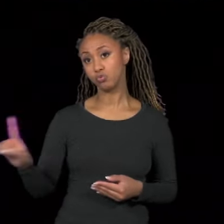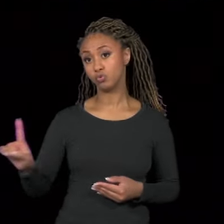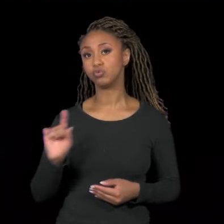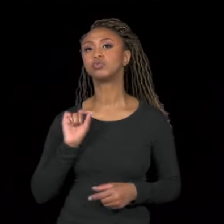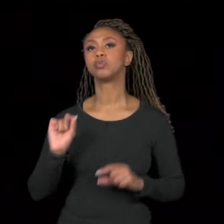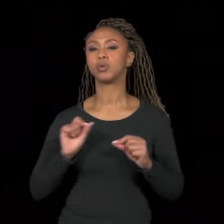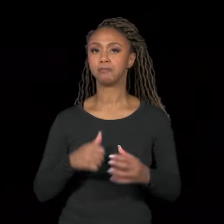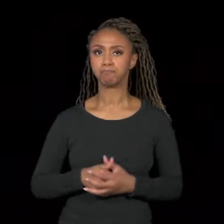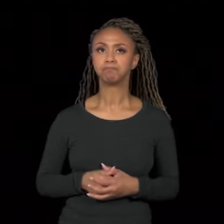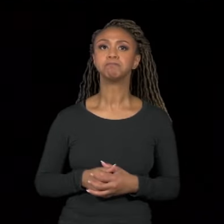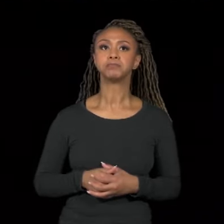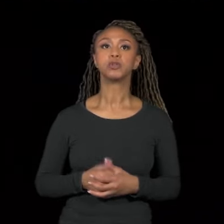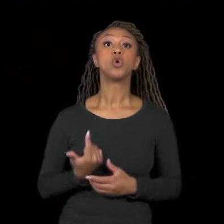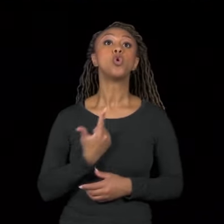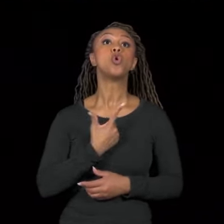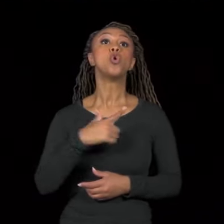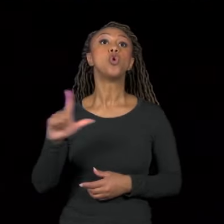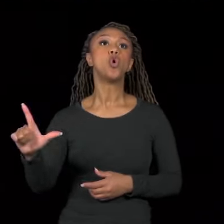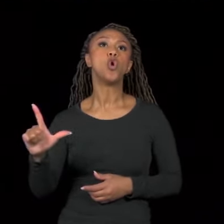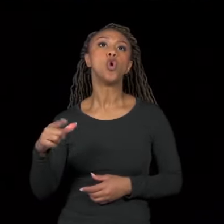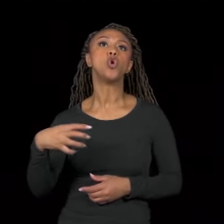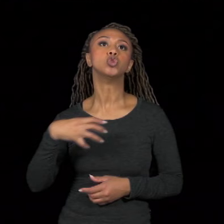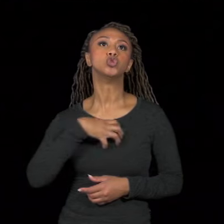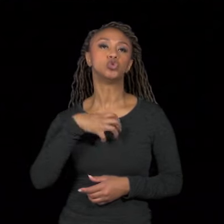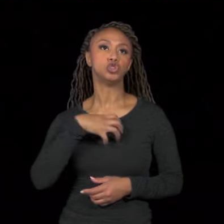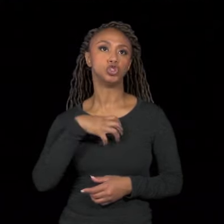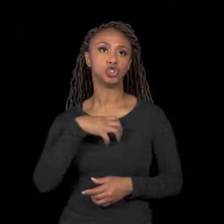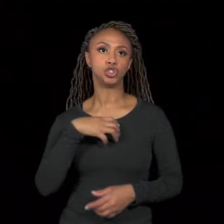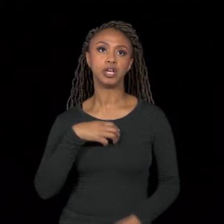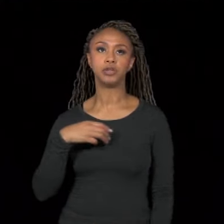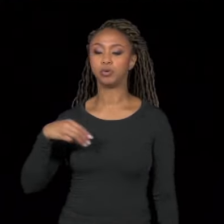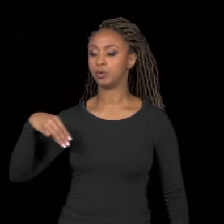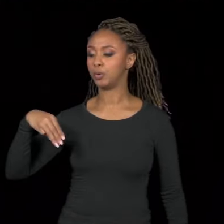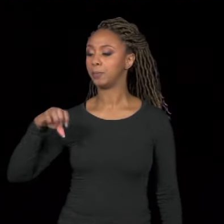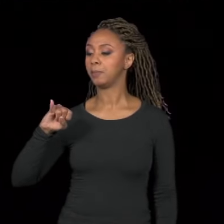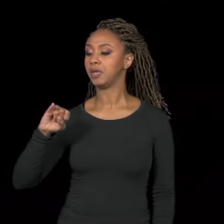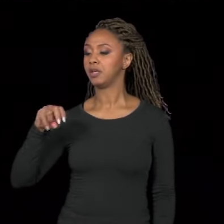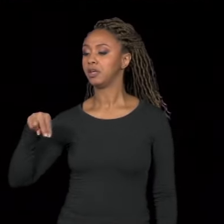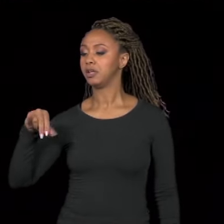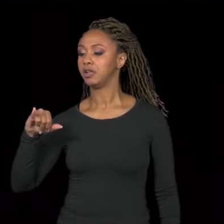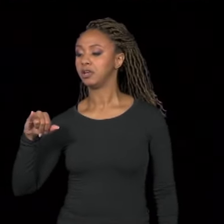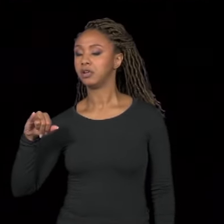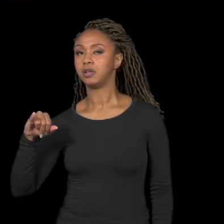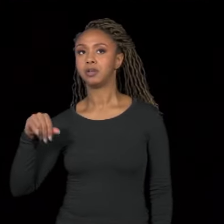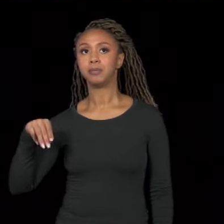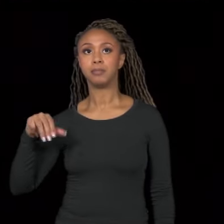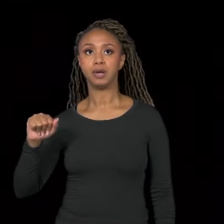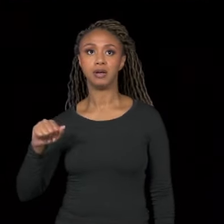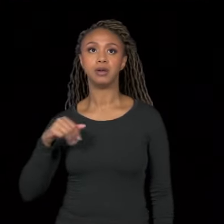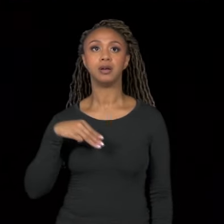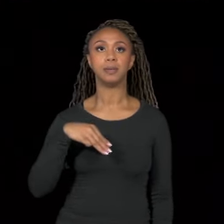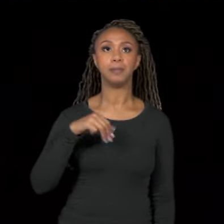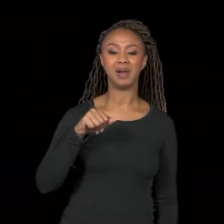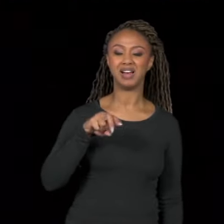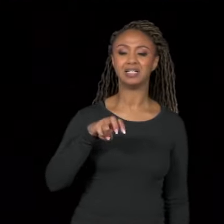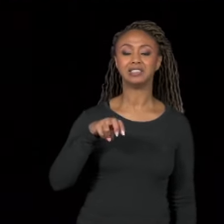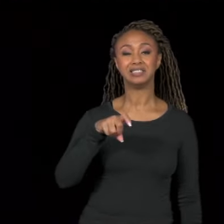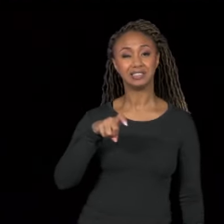DE DEFINIÇÃO DE NOTAÇÃO DE CARDINALIDADE, QUE É CHAMADA DE "MIN-MAX". ESSA CARDINALIDADE DE "MIN-MAX", PESSOAL, ELA É